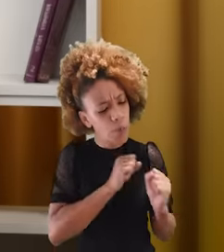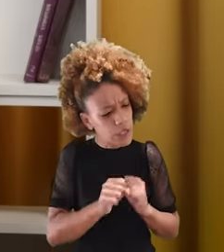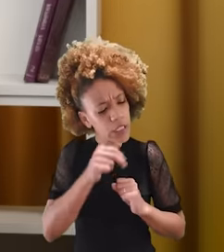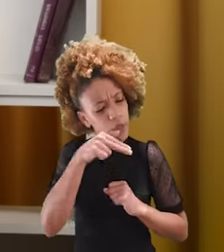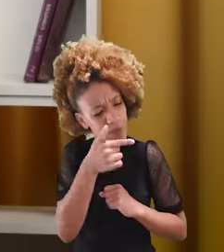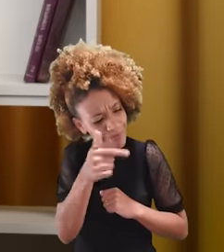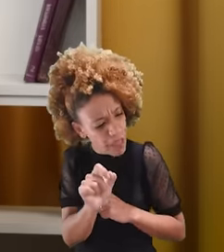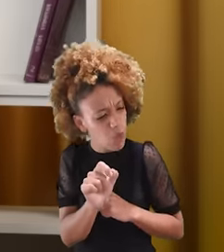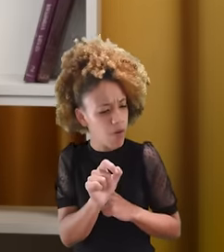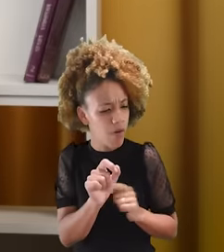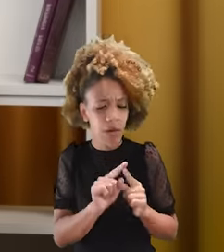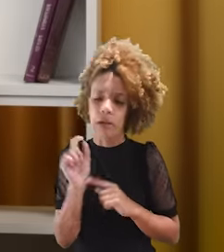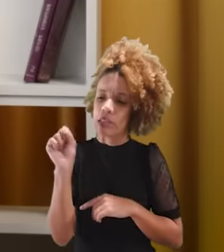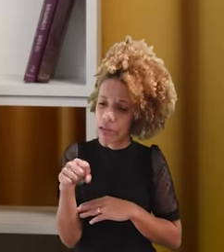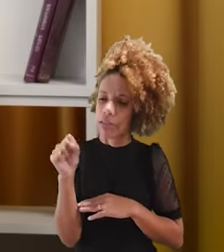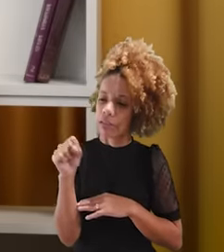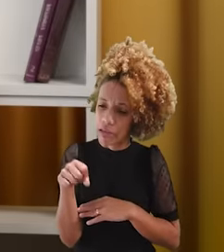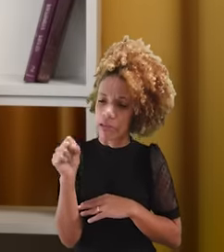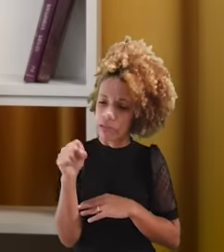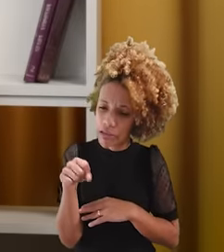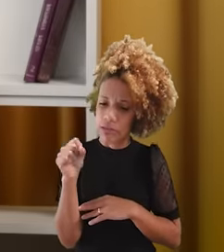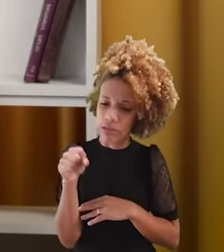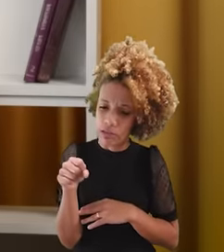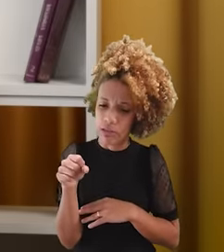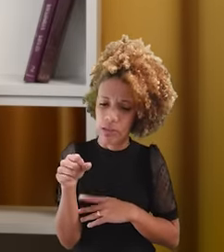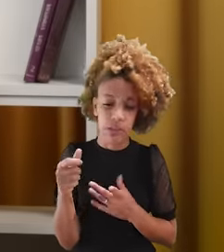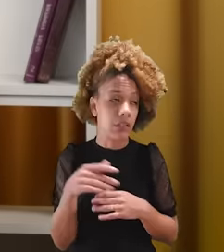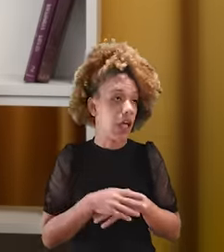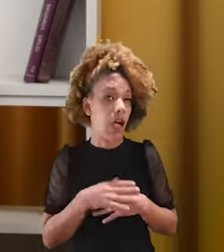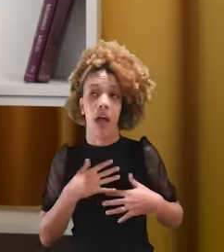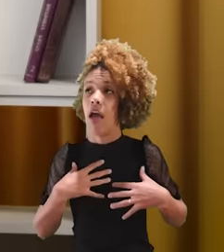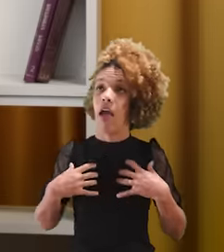a gente tá numa era que tá todo mundo falando sim para tudo né que a era da dopamina a dopamina ela